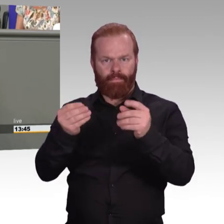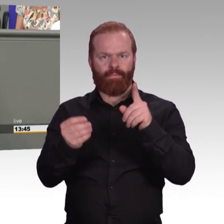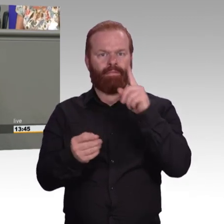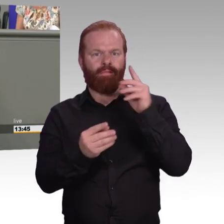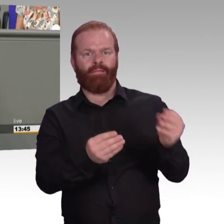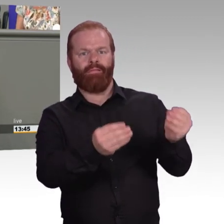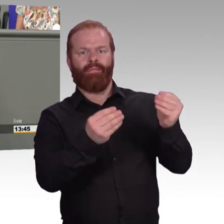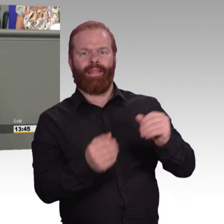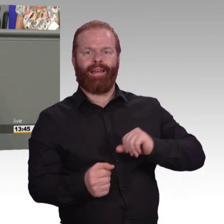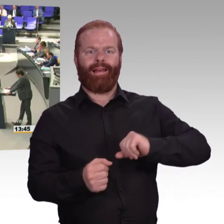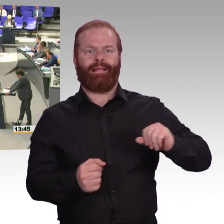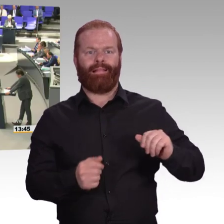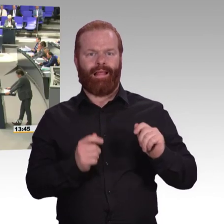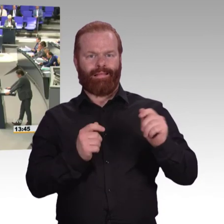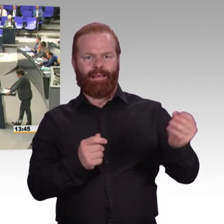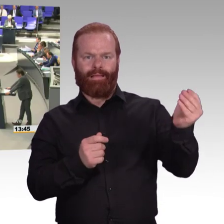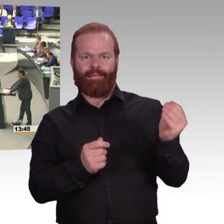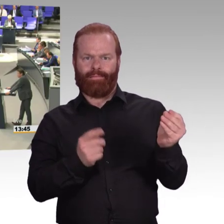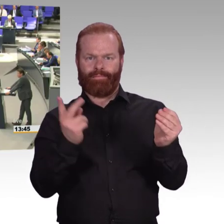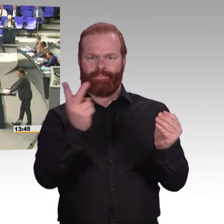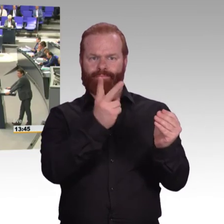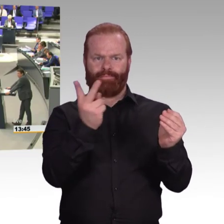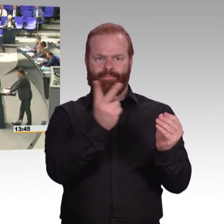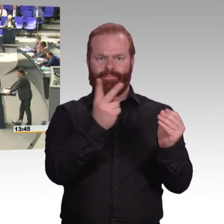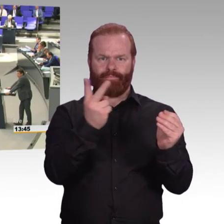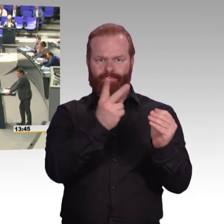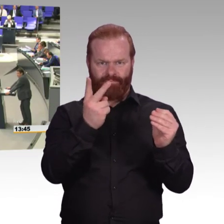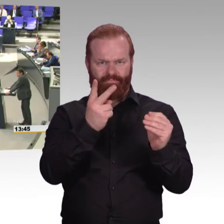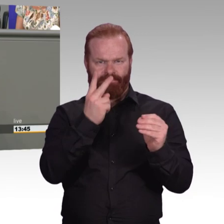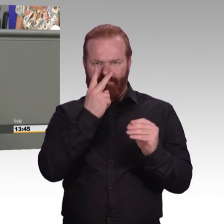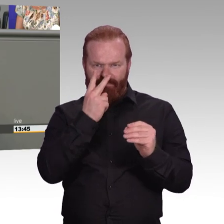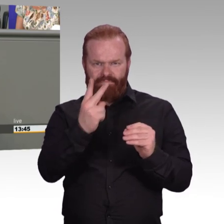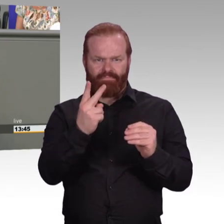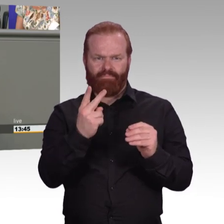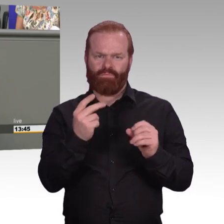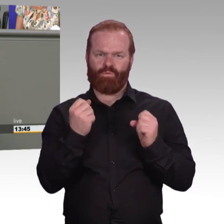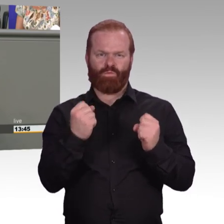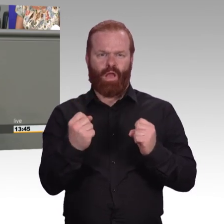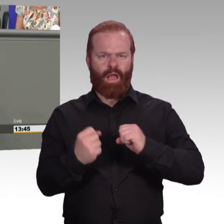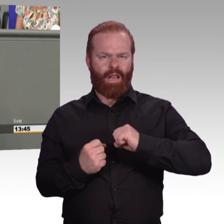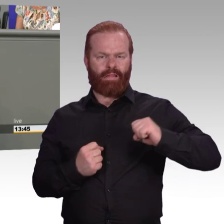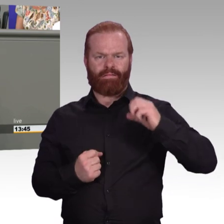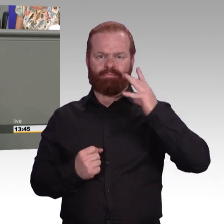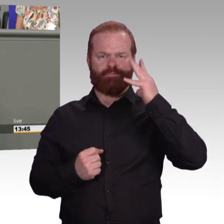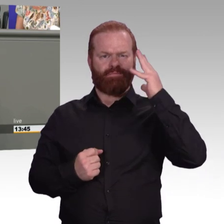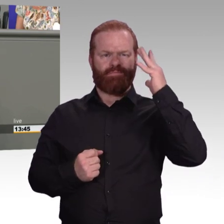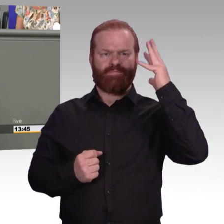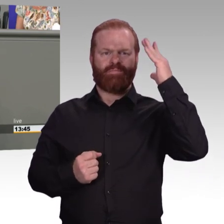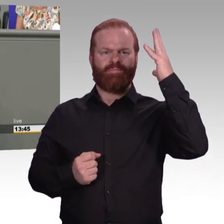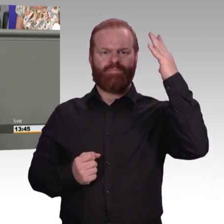da wo Links, Grün oder Bunt draufsteht, ist stets auch sehr viel international sozialistisches Rotes drin,